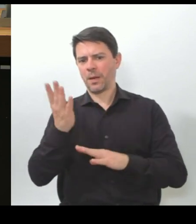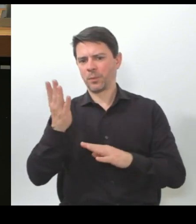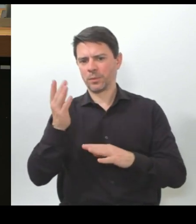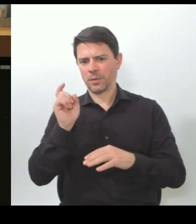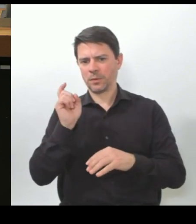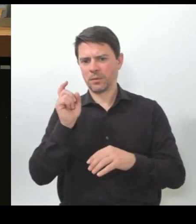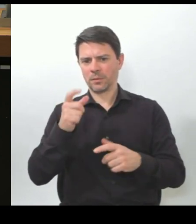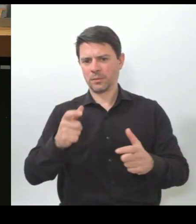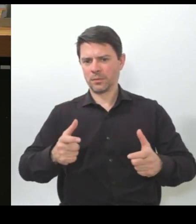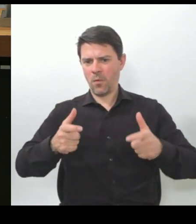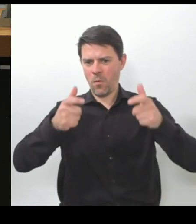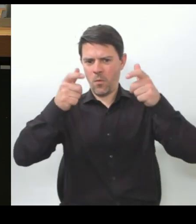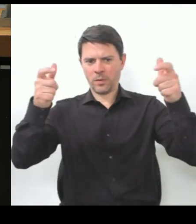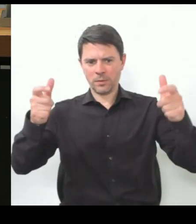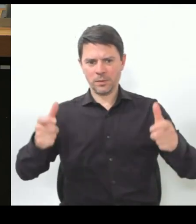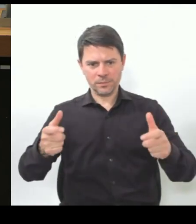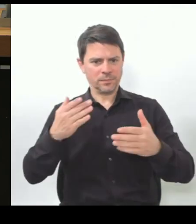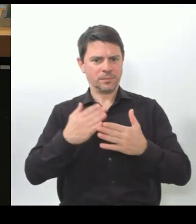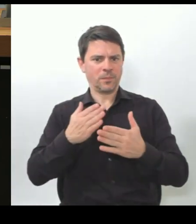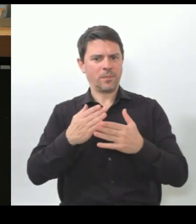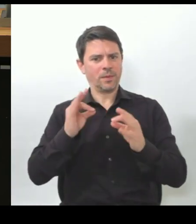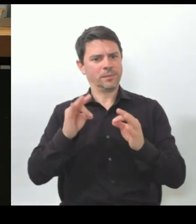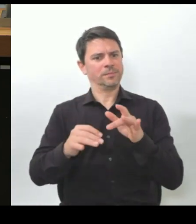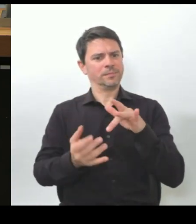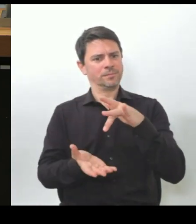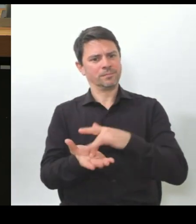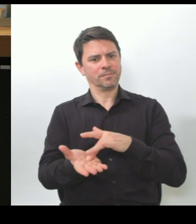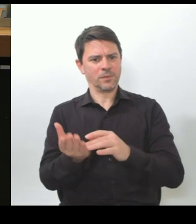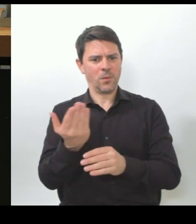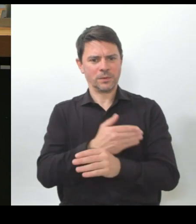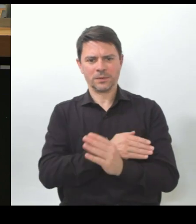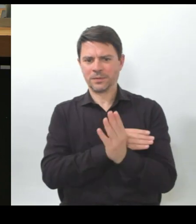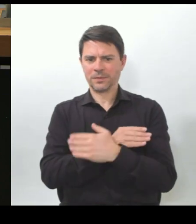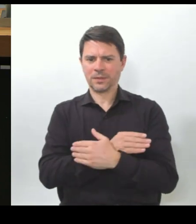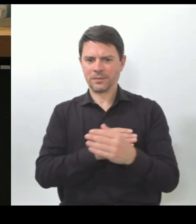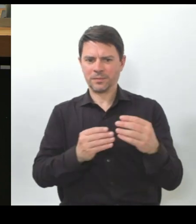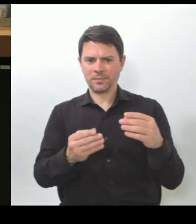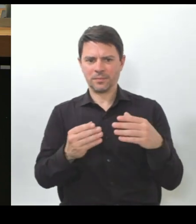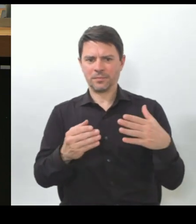Wir wollen, dass sie ihr Auto abschaffen. Wie lange dauert das denn noch, bis sie das endlich begriffen haben?